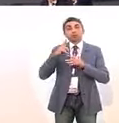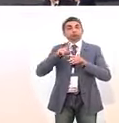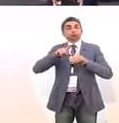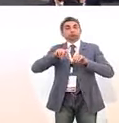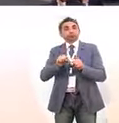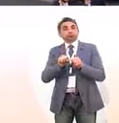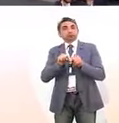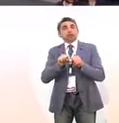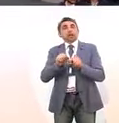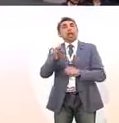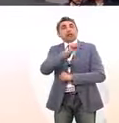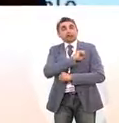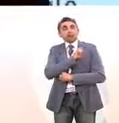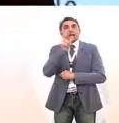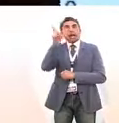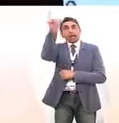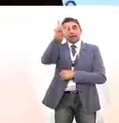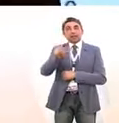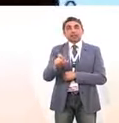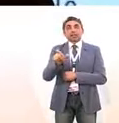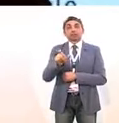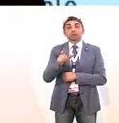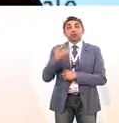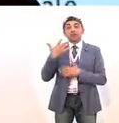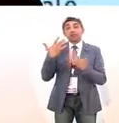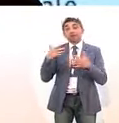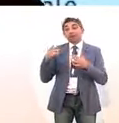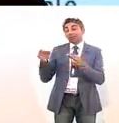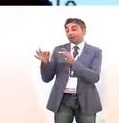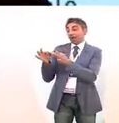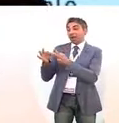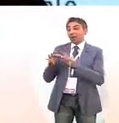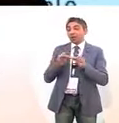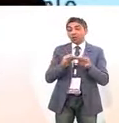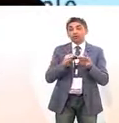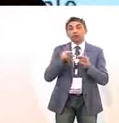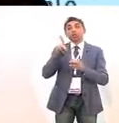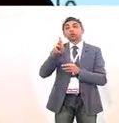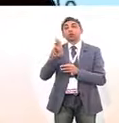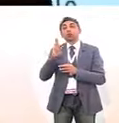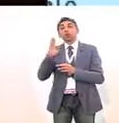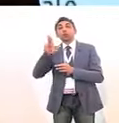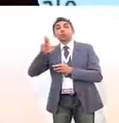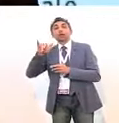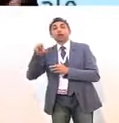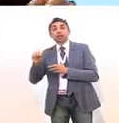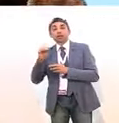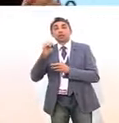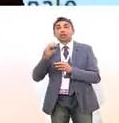di questo Paese; hanno fatto accordi come quello di Dublino, che ci ha costretto a rincorrere